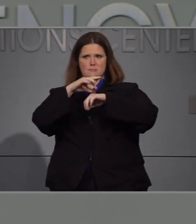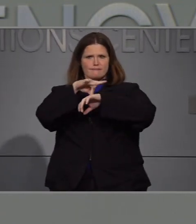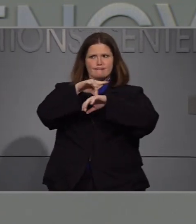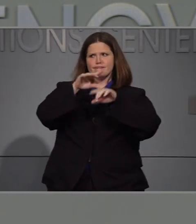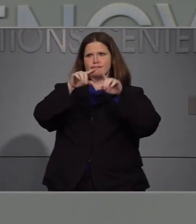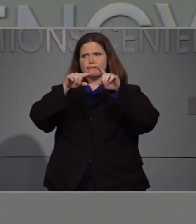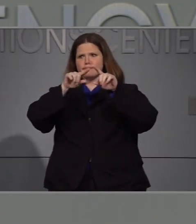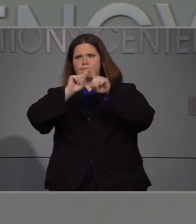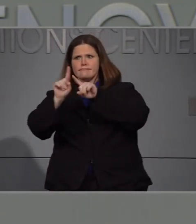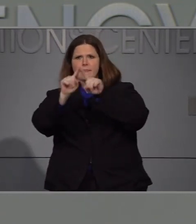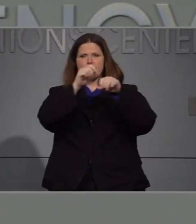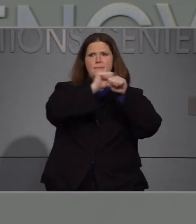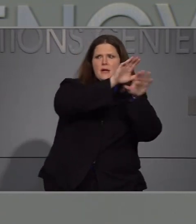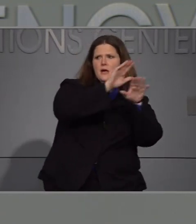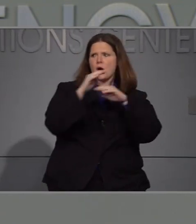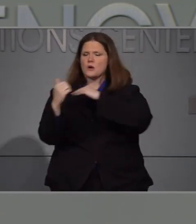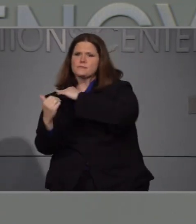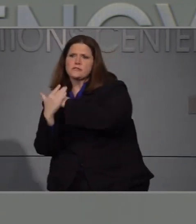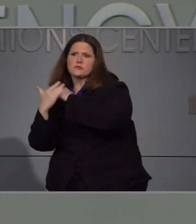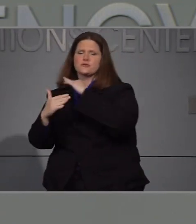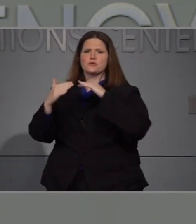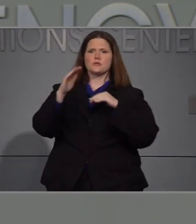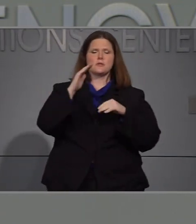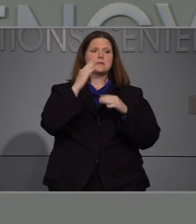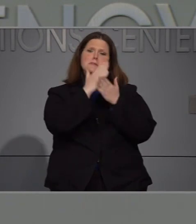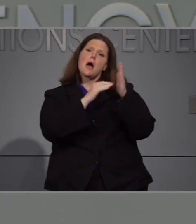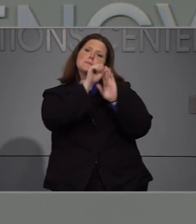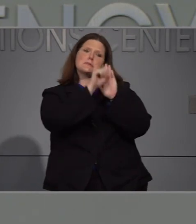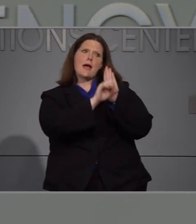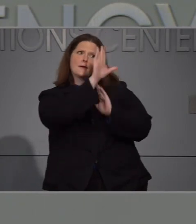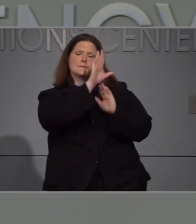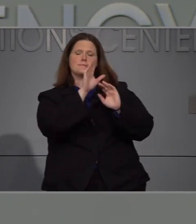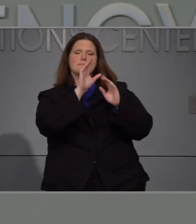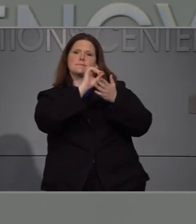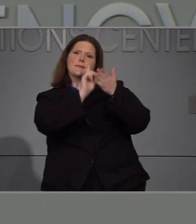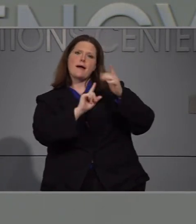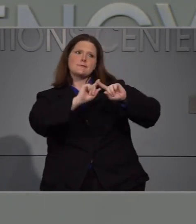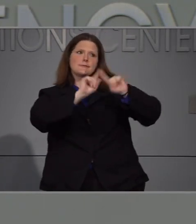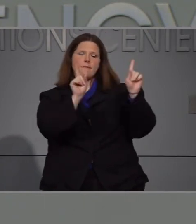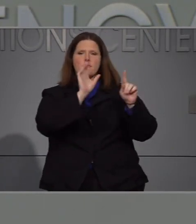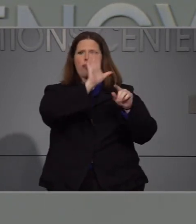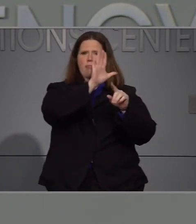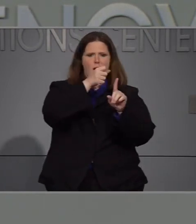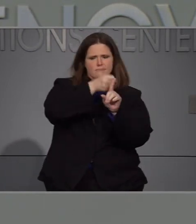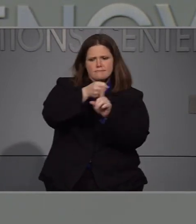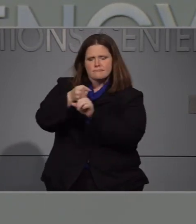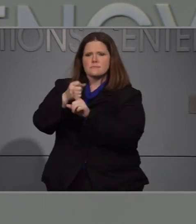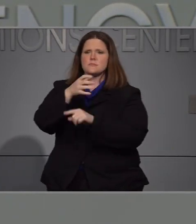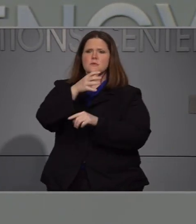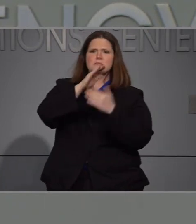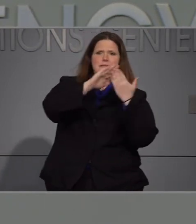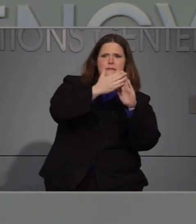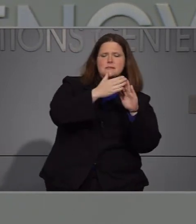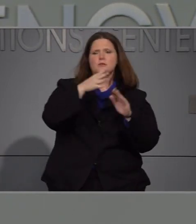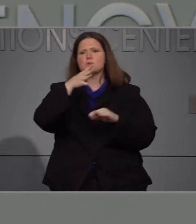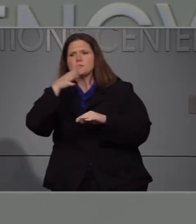estados, porque tenemos diste de tenemos cosas distintivas, áreas urbanas rurales y un aval